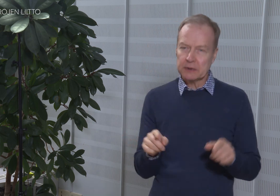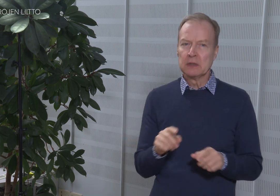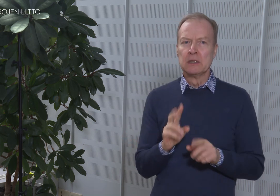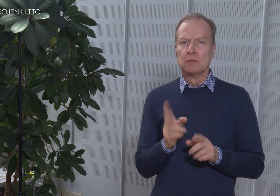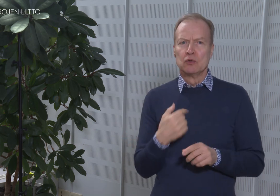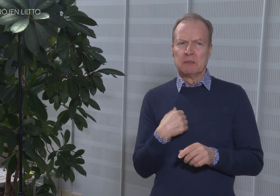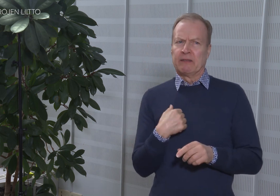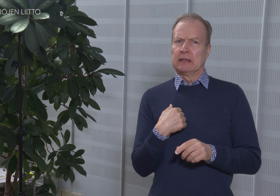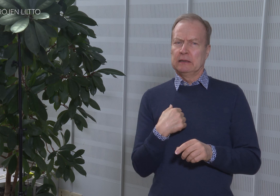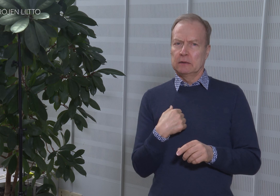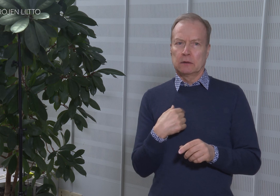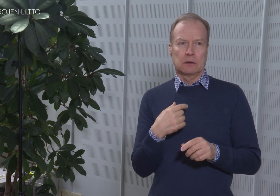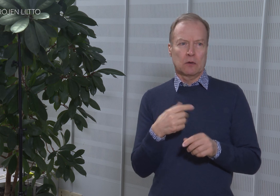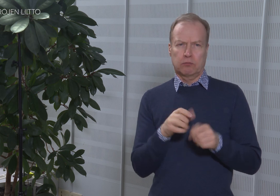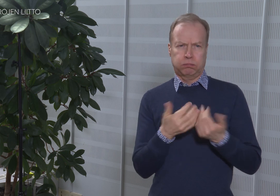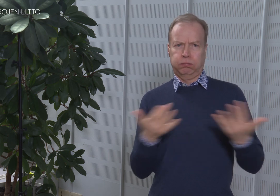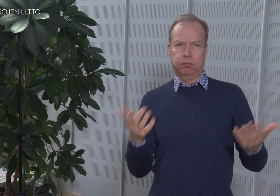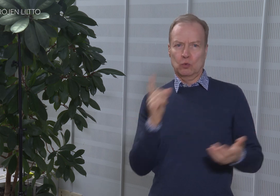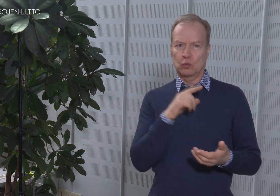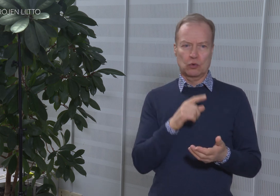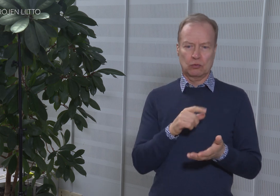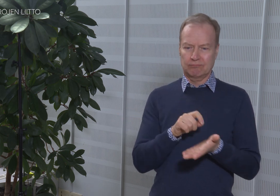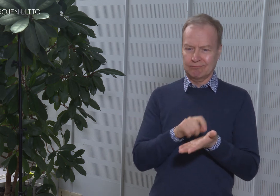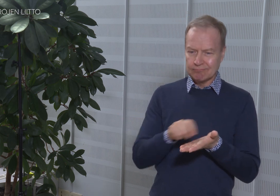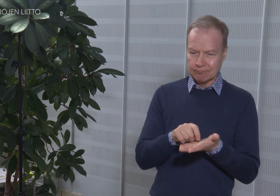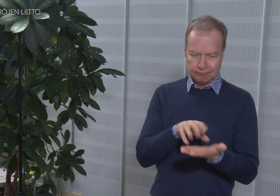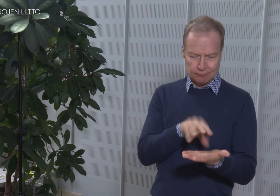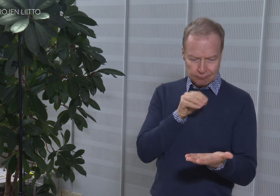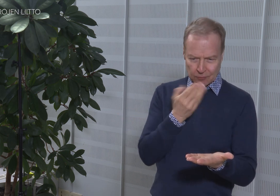Osalle kuuroista kirjoitetun kielen ymmärtäminen -